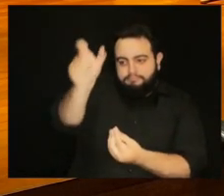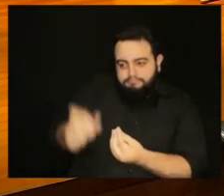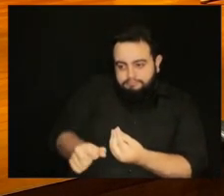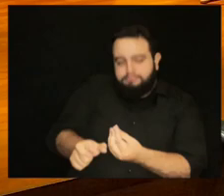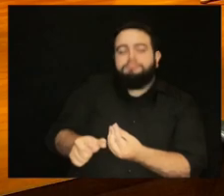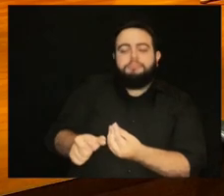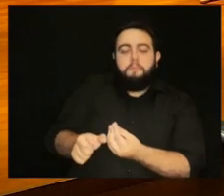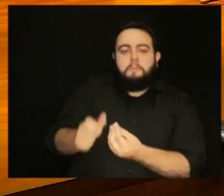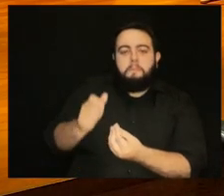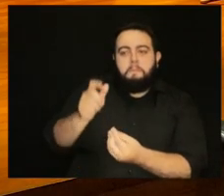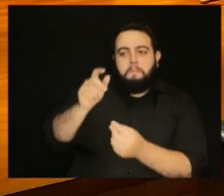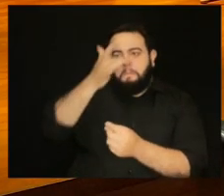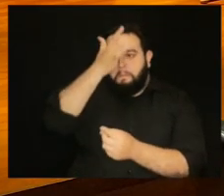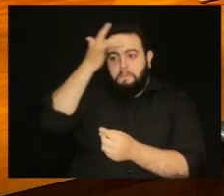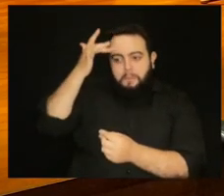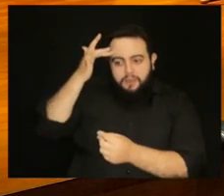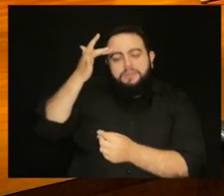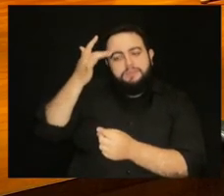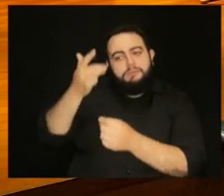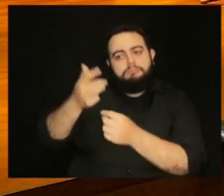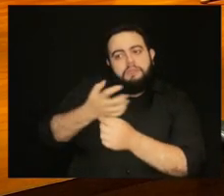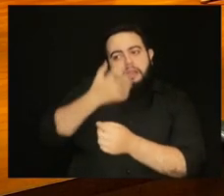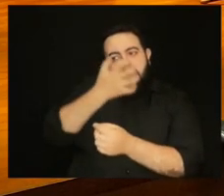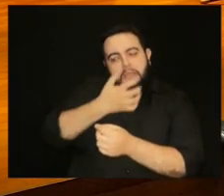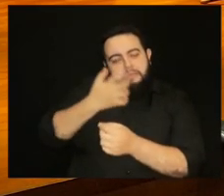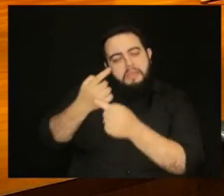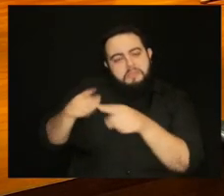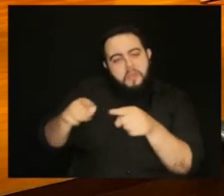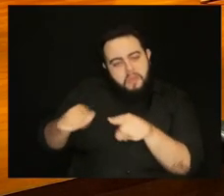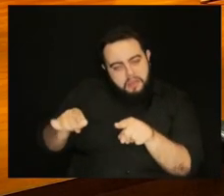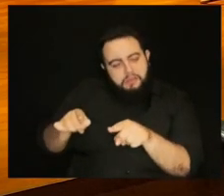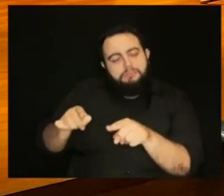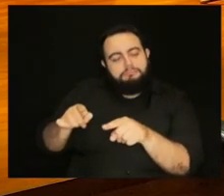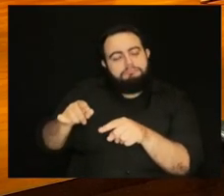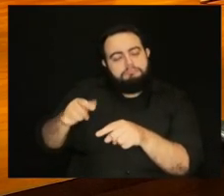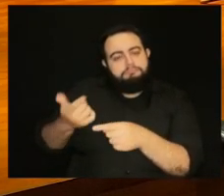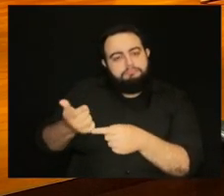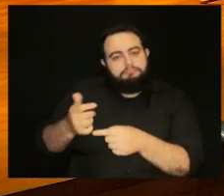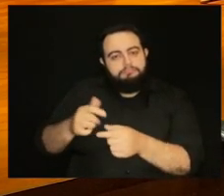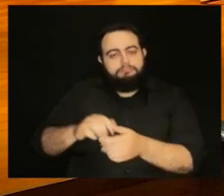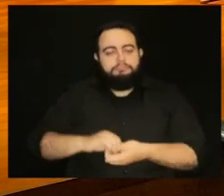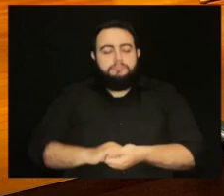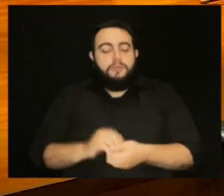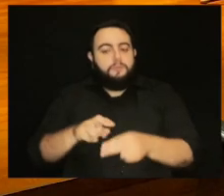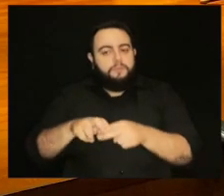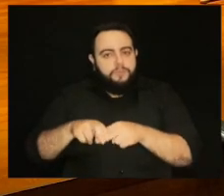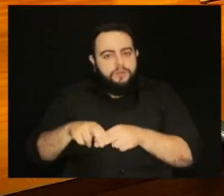de bem de classe média para cima aprenderem piano que era justamente no lugar, como eu disse hoje,